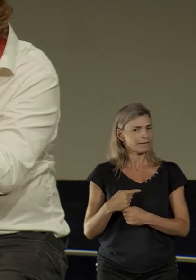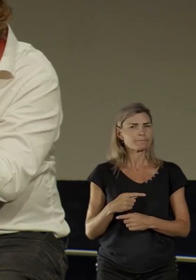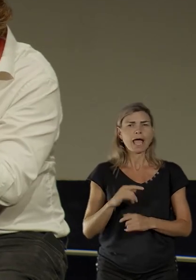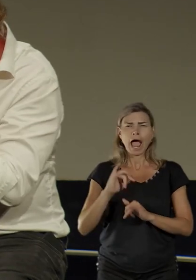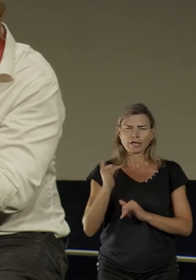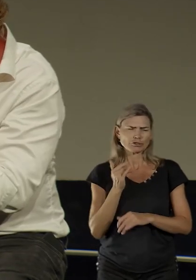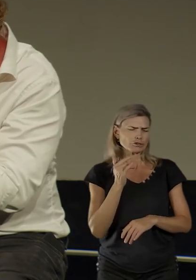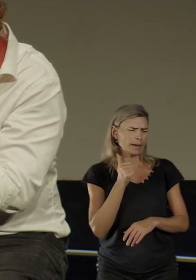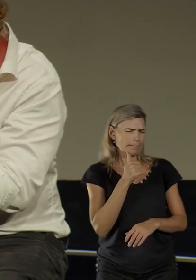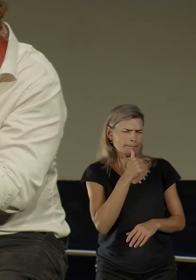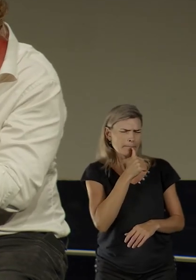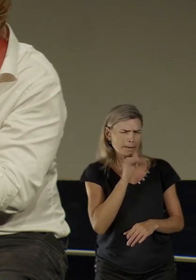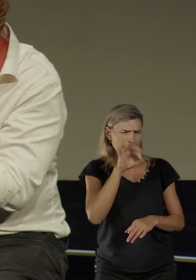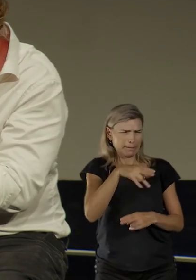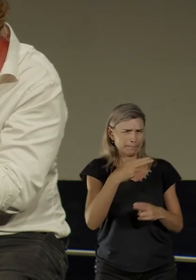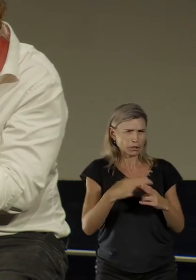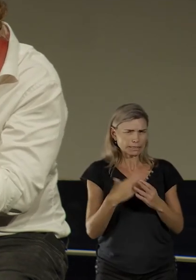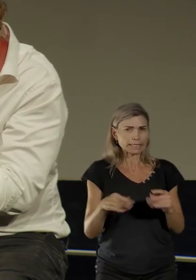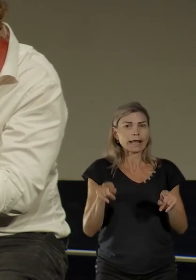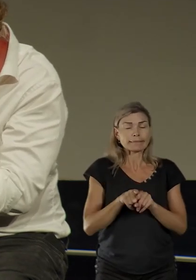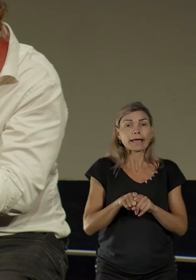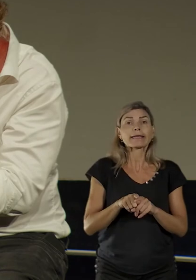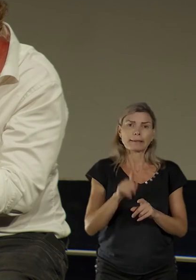Taky významným způsobem rostla automobilizace.